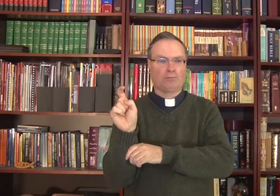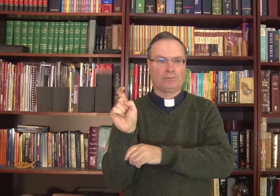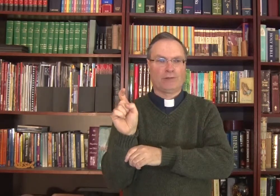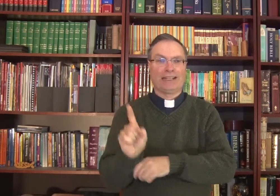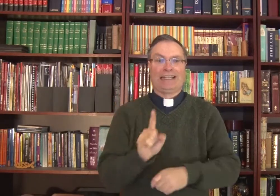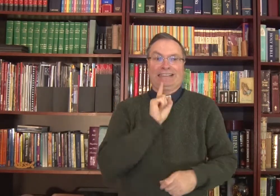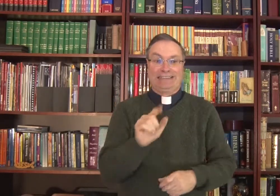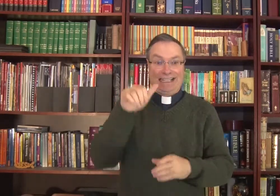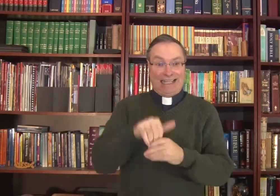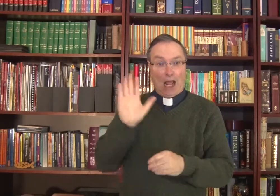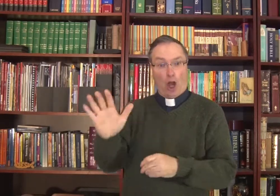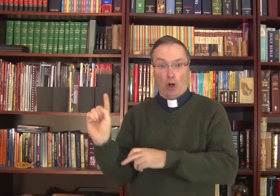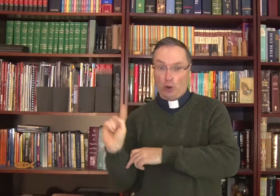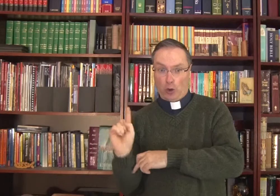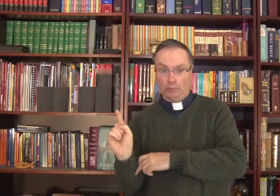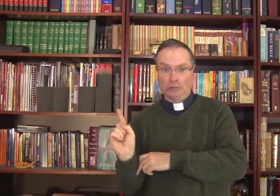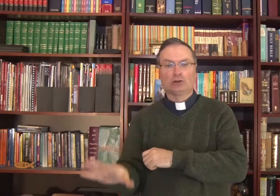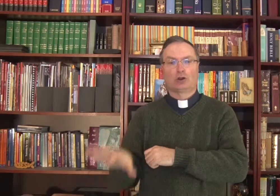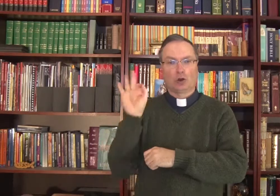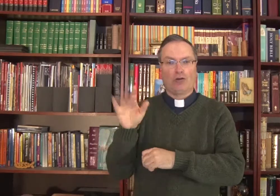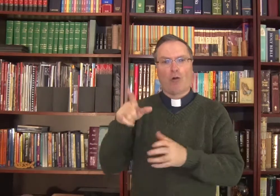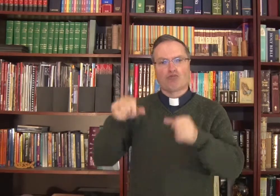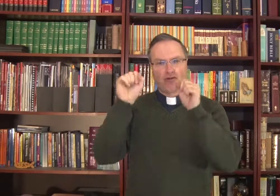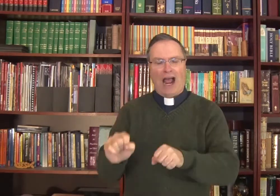et c’est dans leur queue que se trouvait leur pouvoir